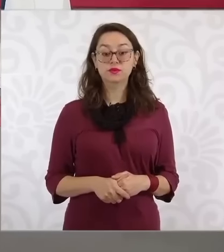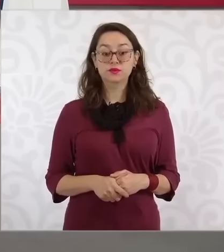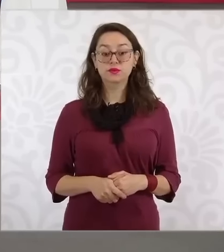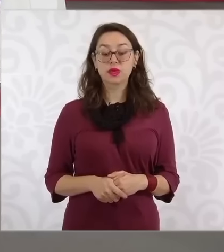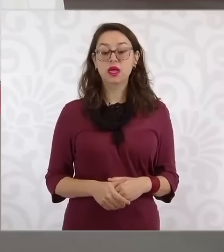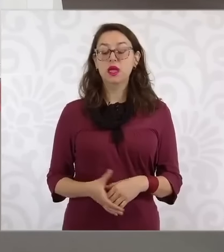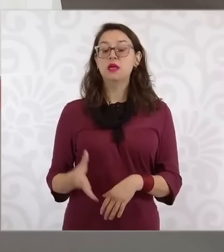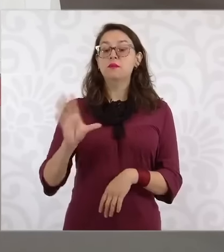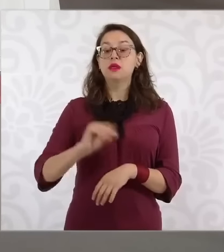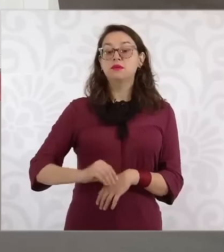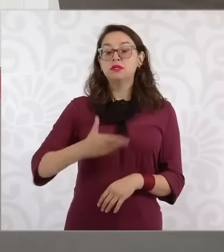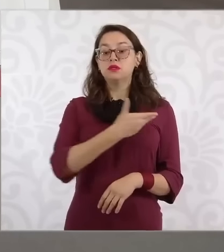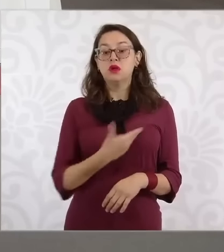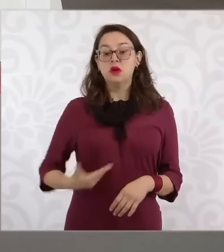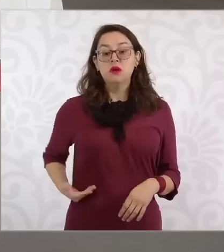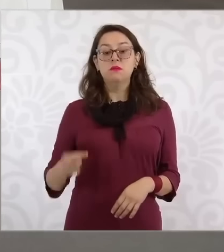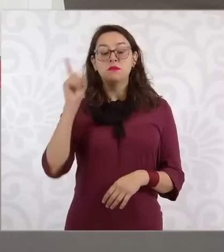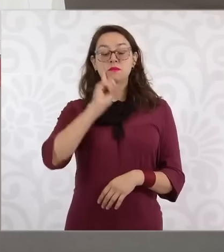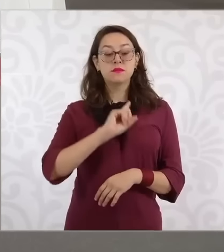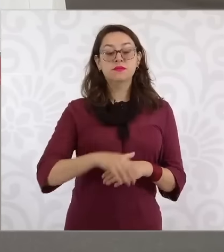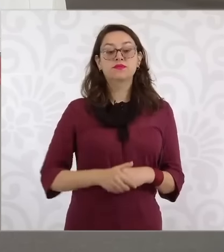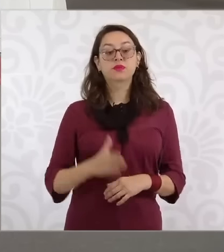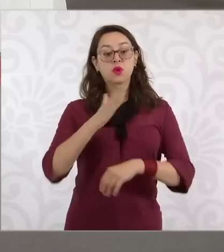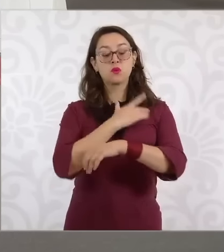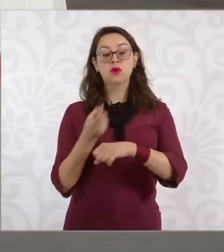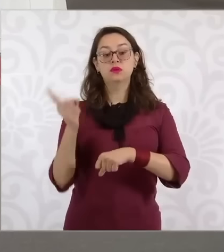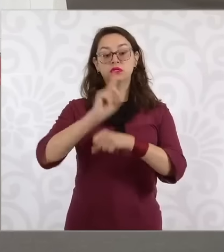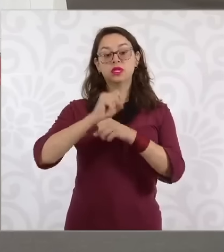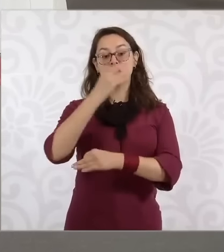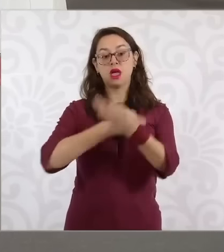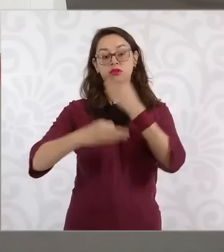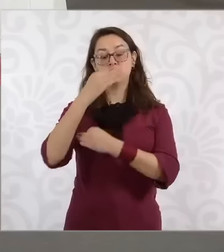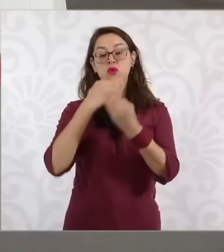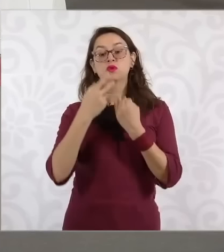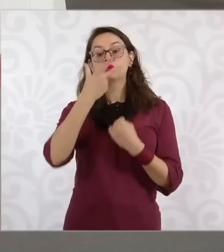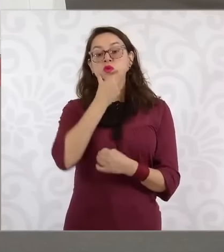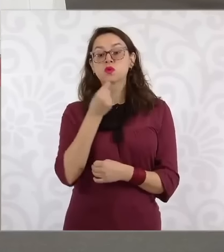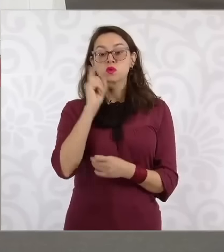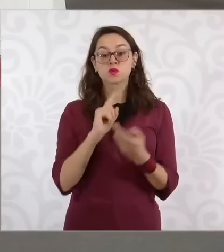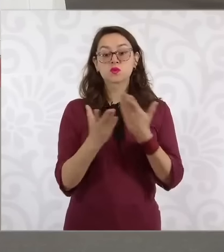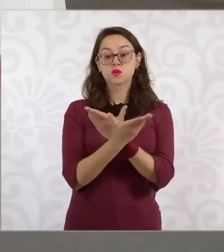Con su permiso, presidenta. Eh, buenos días a todas y a todos. A continuación, los avances de